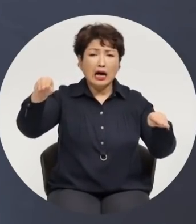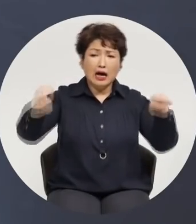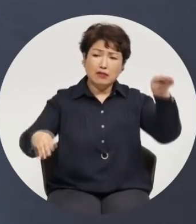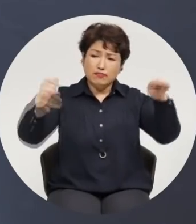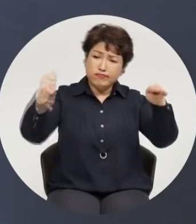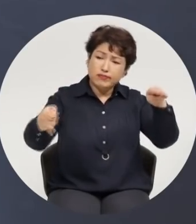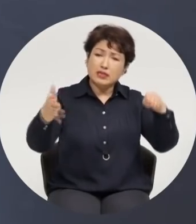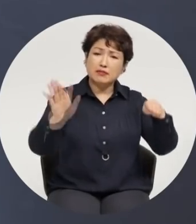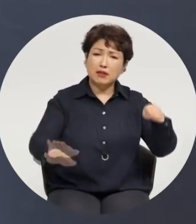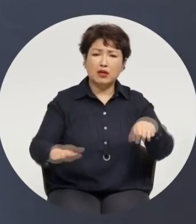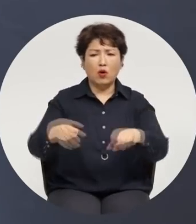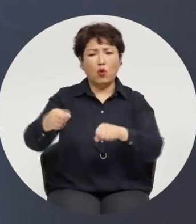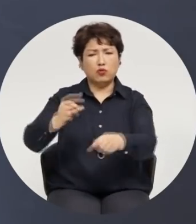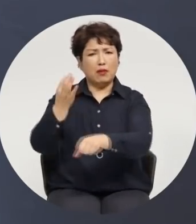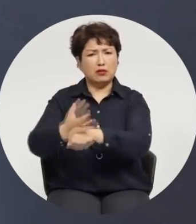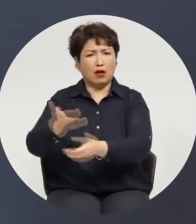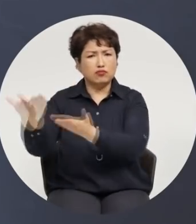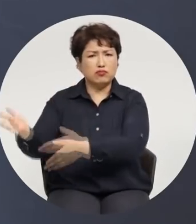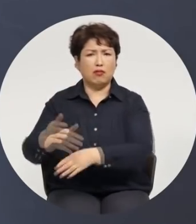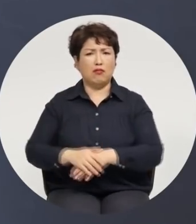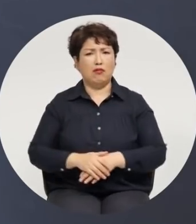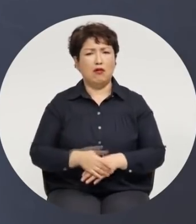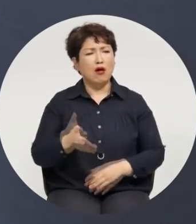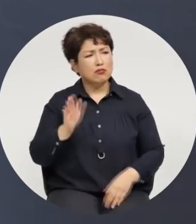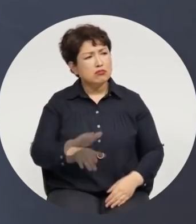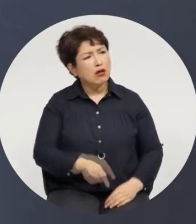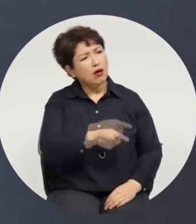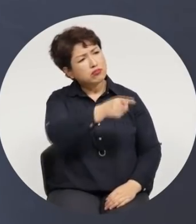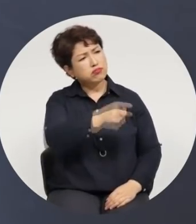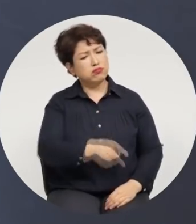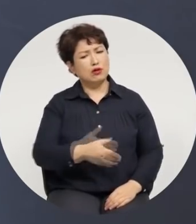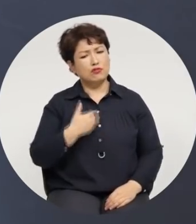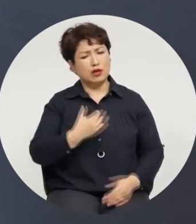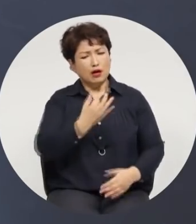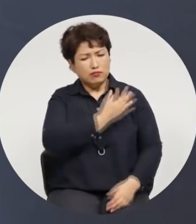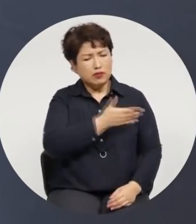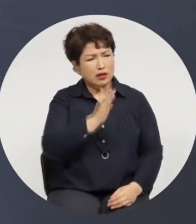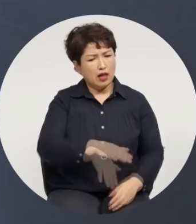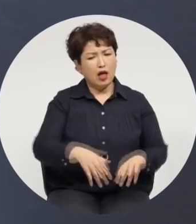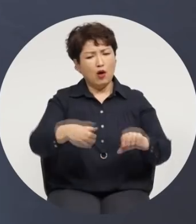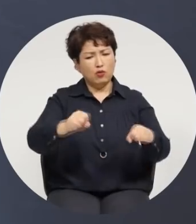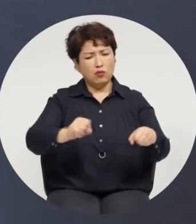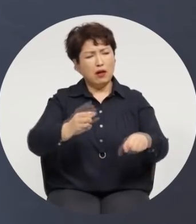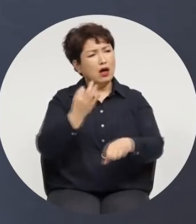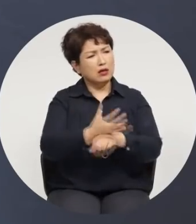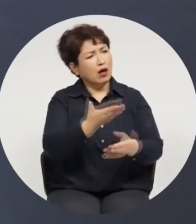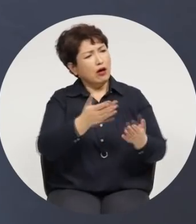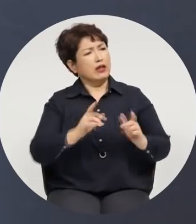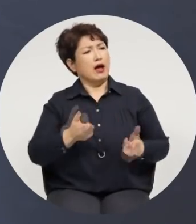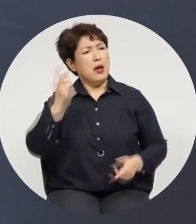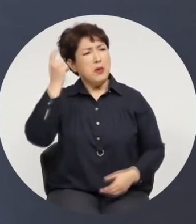그 집 아이에게 오토바이를 사줬다 그런데 우리 집은 그 집보다 더 잘 살면서 왜 나에게 오토바이를 안 사주냐?'